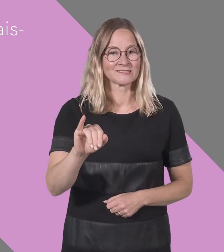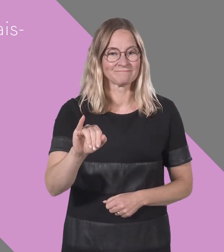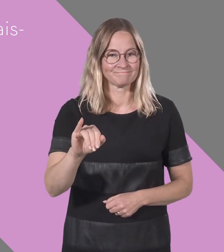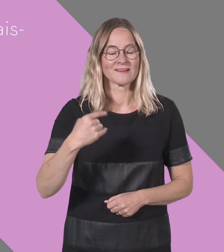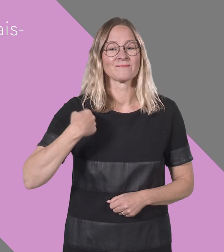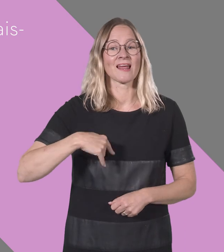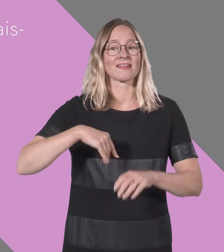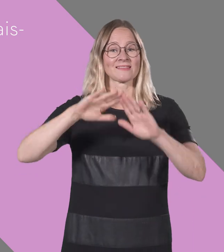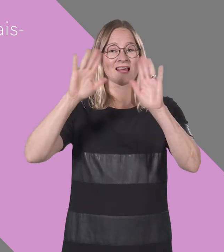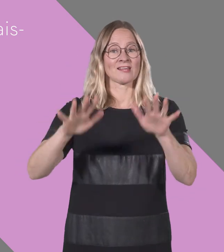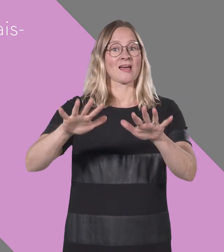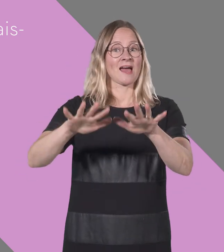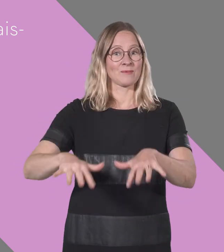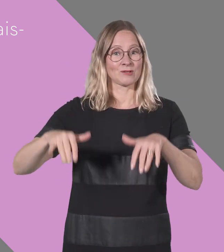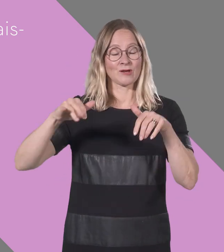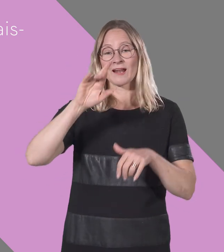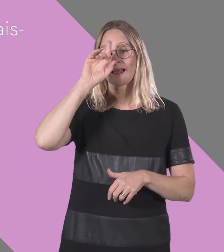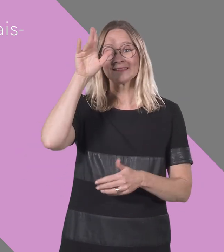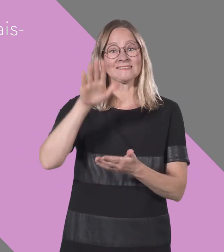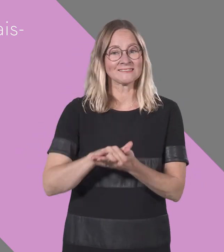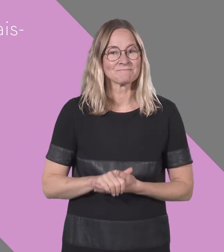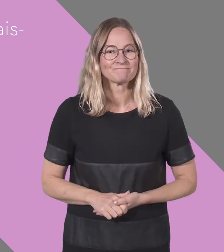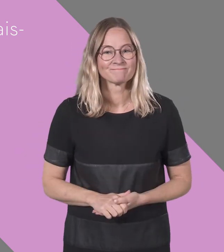Valkean talon auditoriossa Helsingissä.